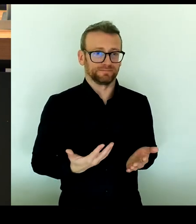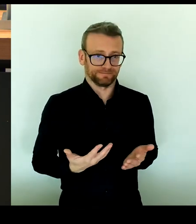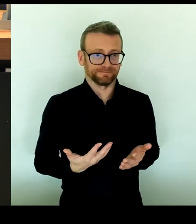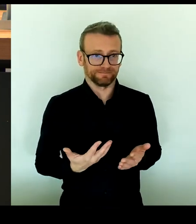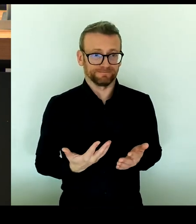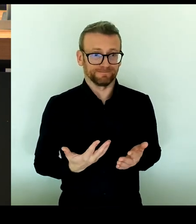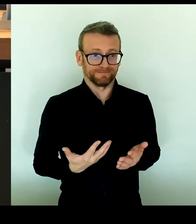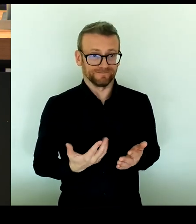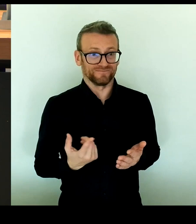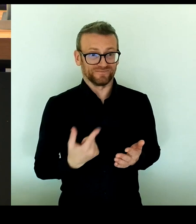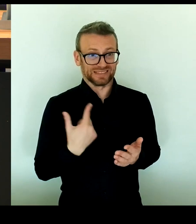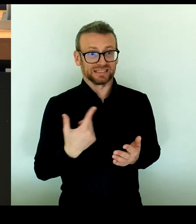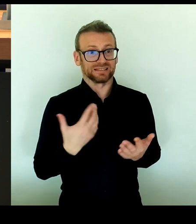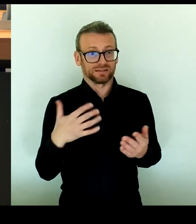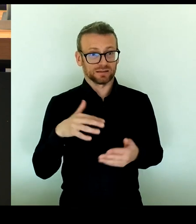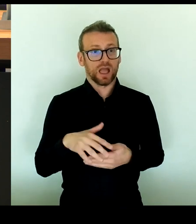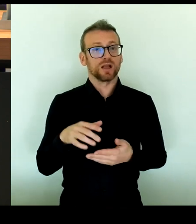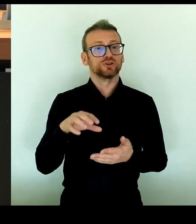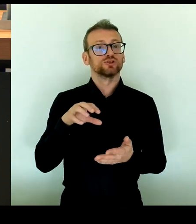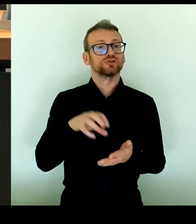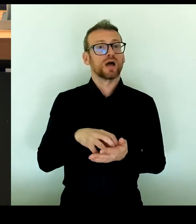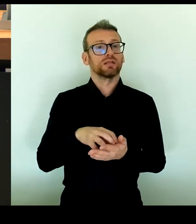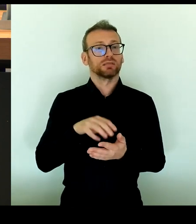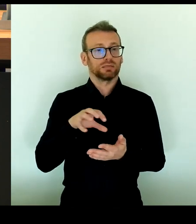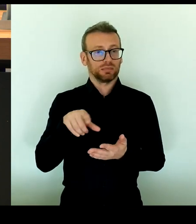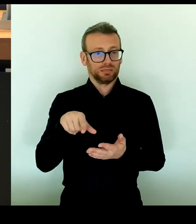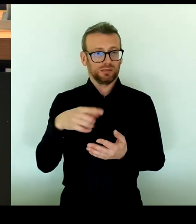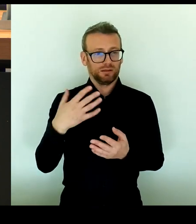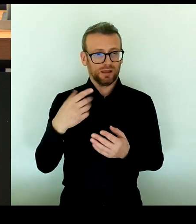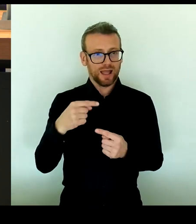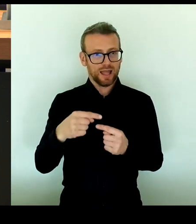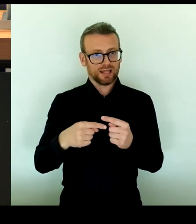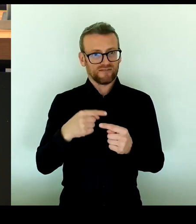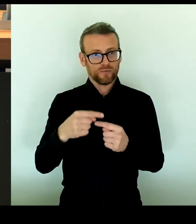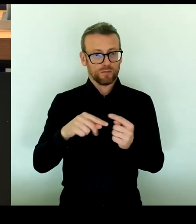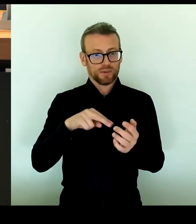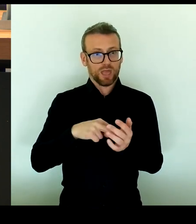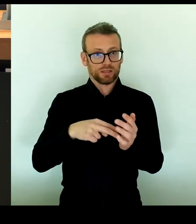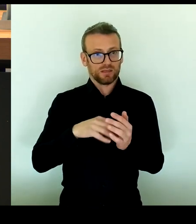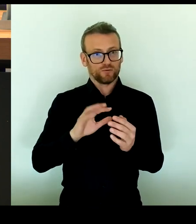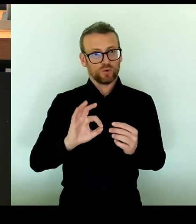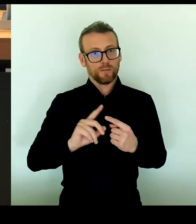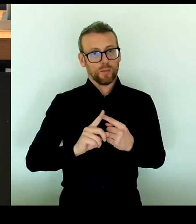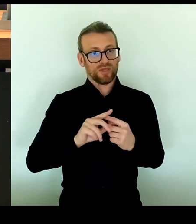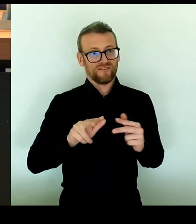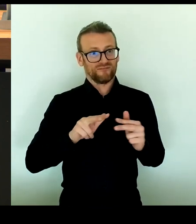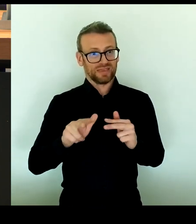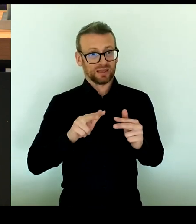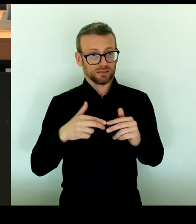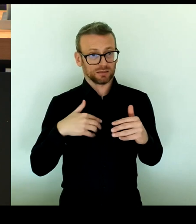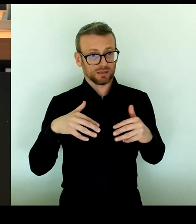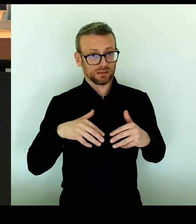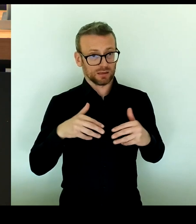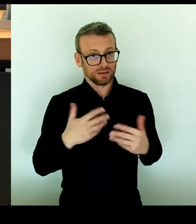um das große Ganze. Ich glaube, Sie verlieren sich da aber auch ein bisschen darin. Natürlich muss es Bebauungspläne geben, die dann